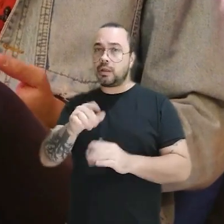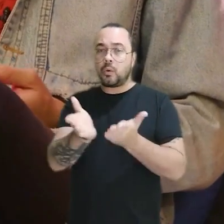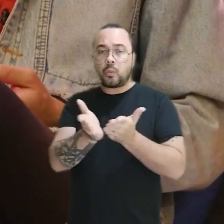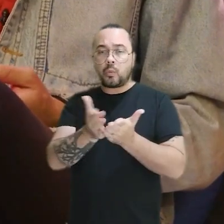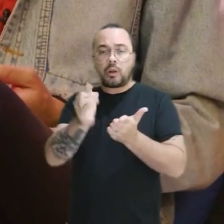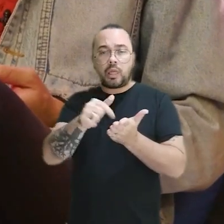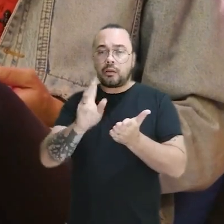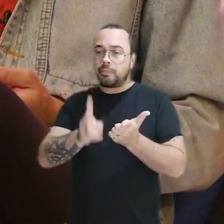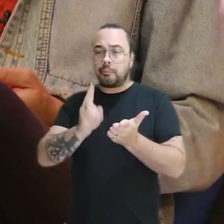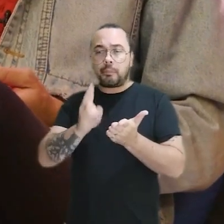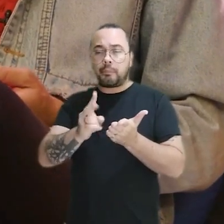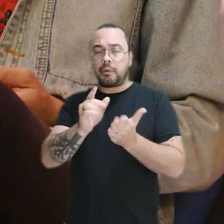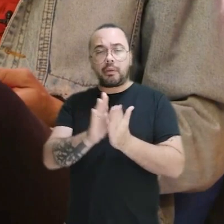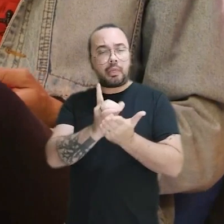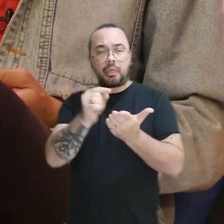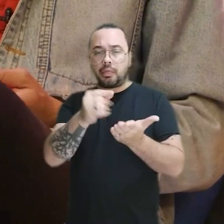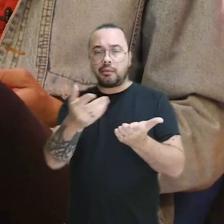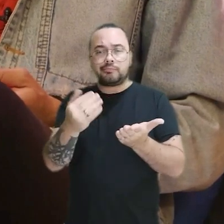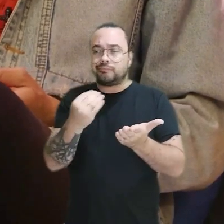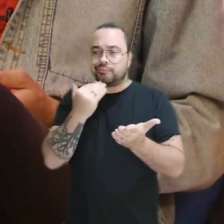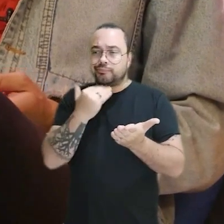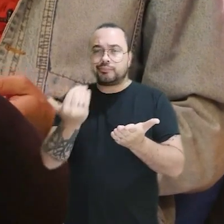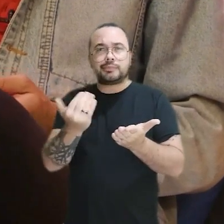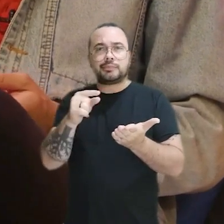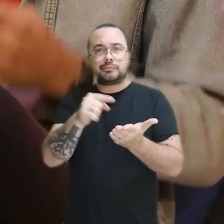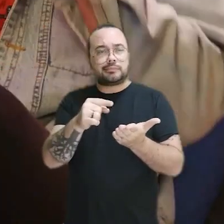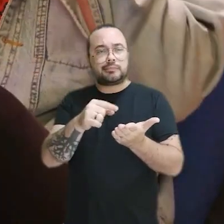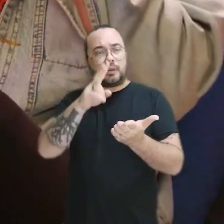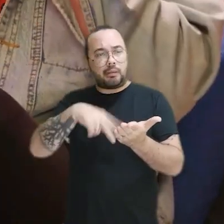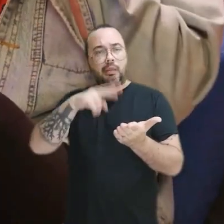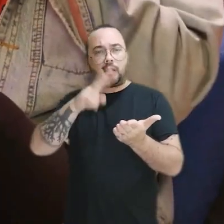de um livro só. Tipo, cara, não tem como. Que você lê "over and over again".